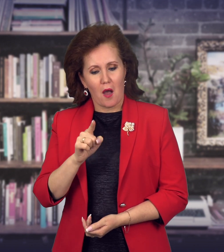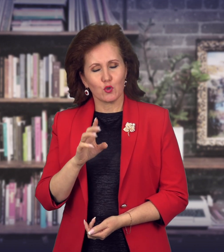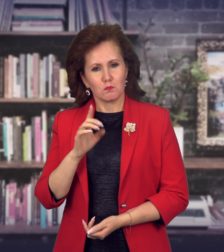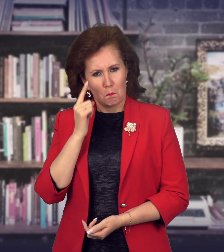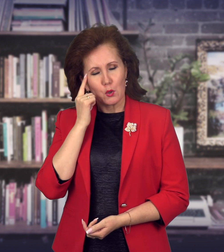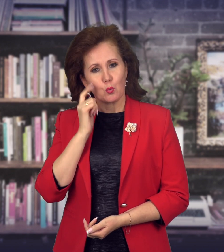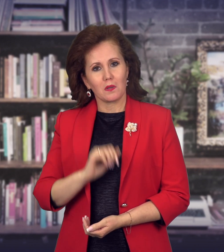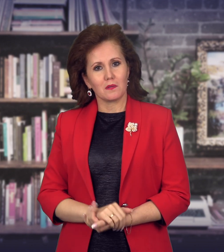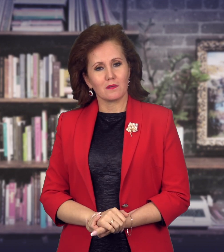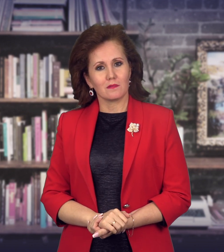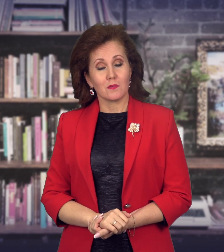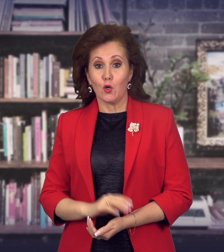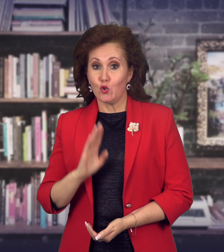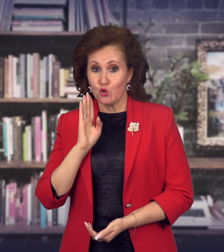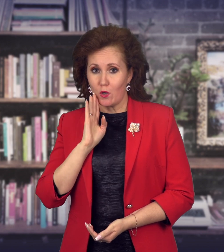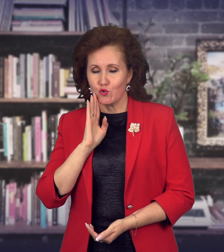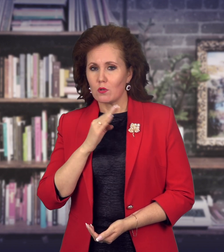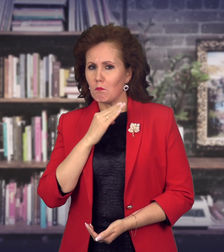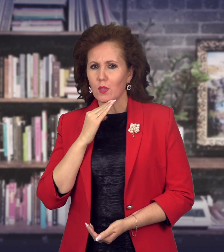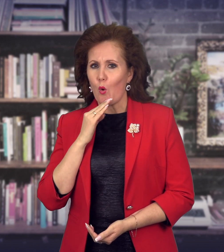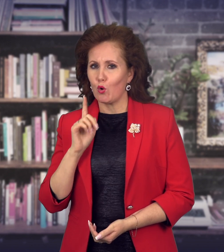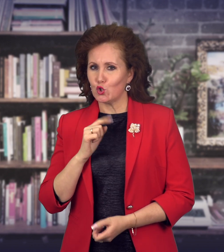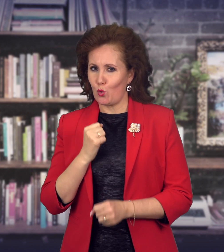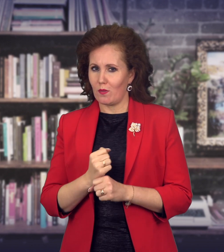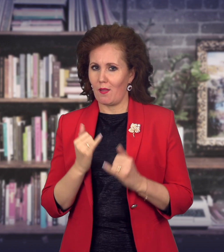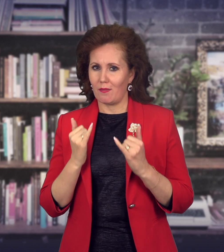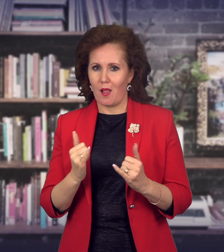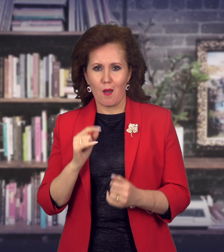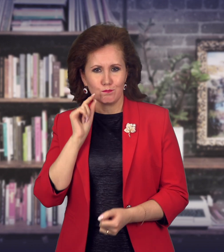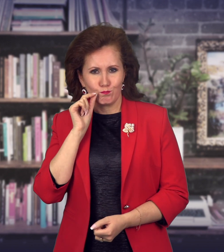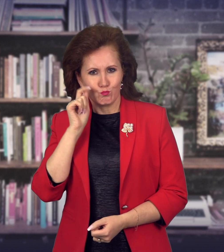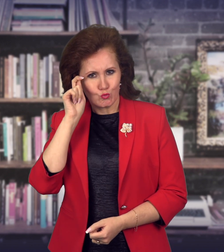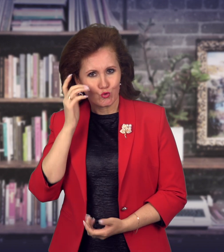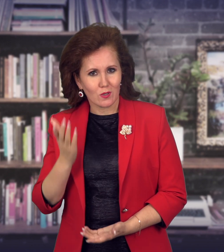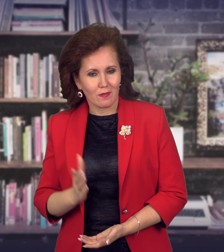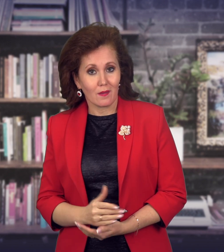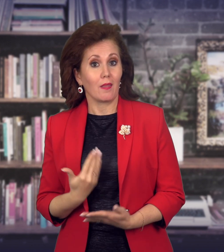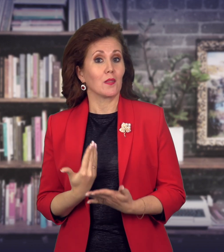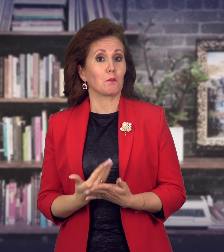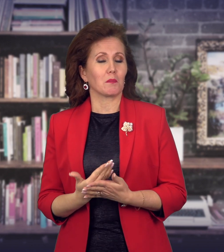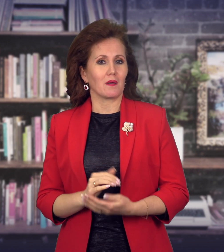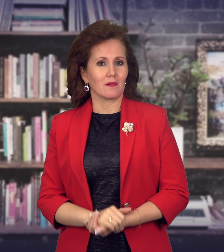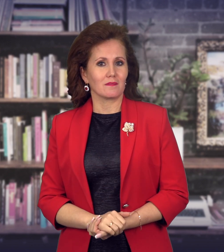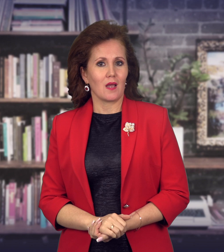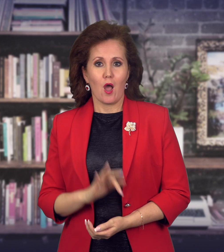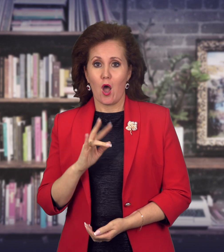А вот подумайте, женшина очень много делает для мужчины, например: